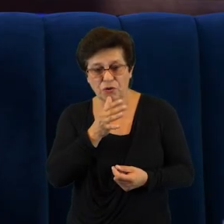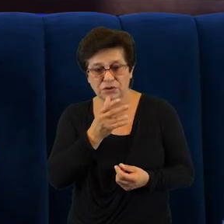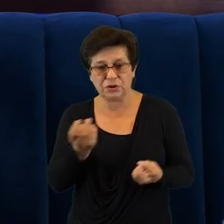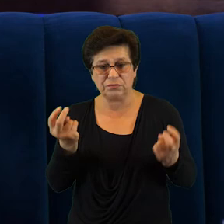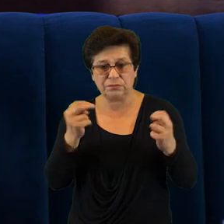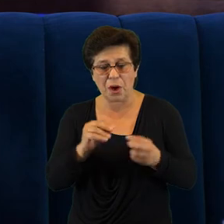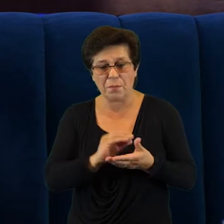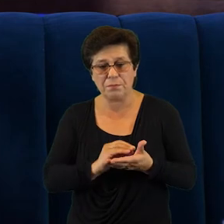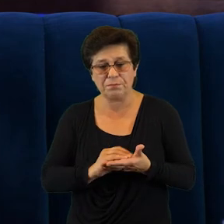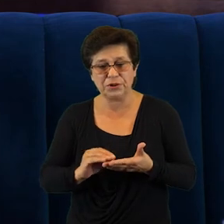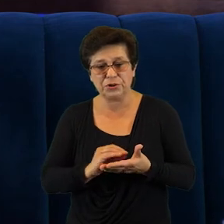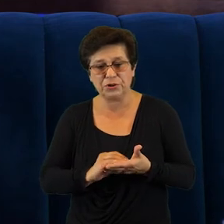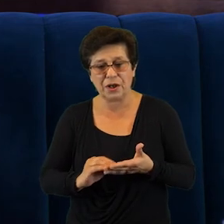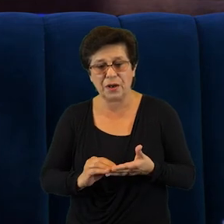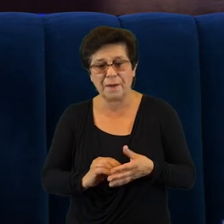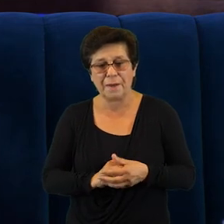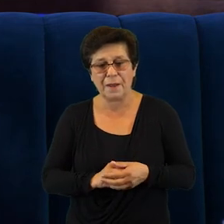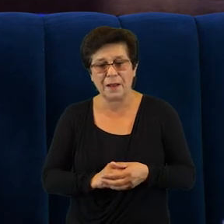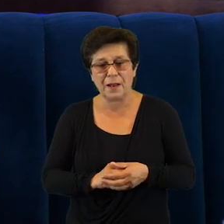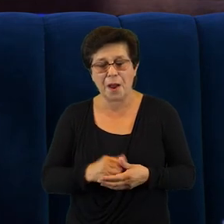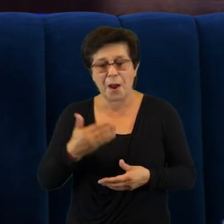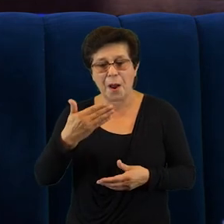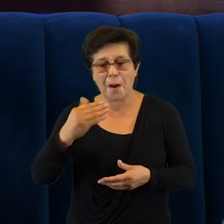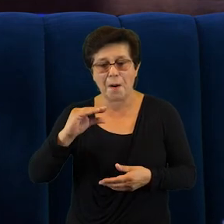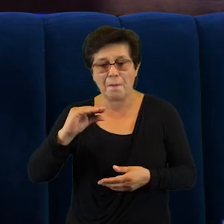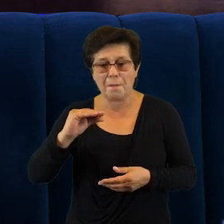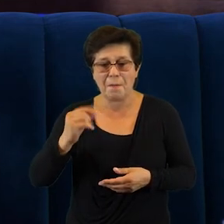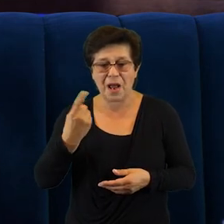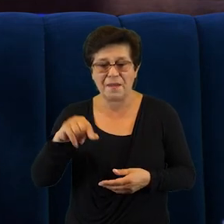który pisze pod pseudonimem Mendel sprzedających książek,